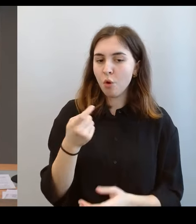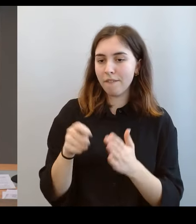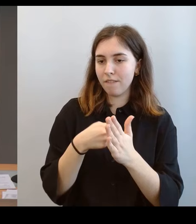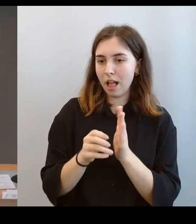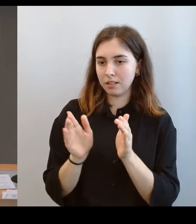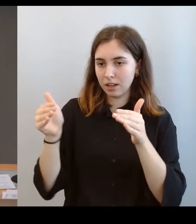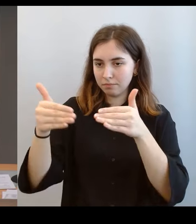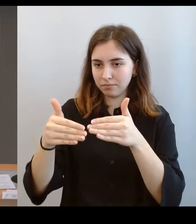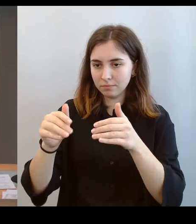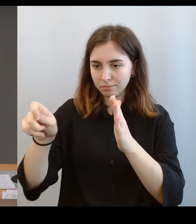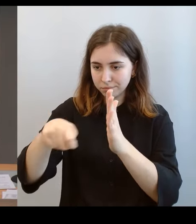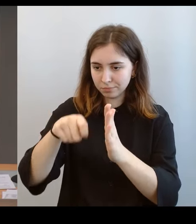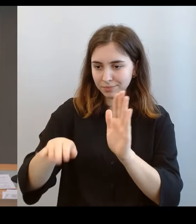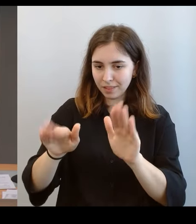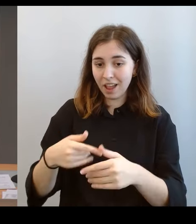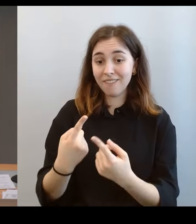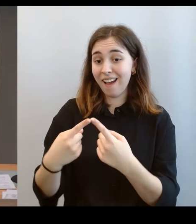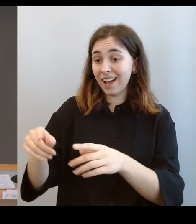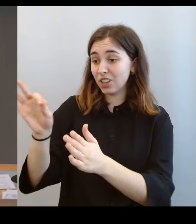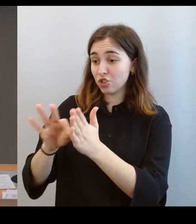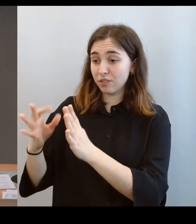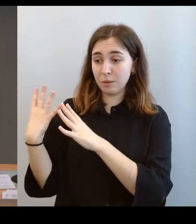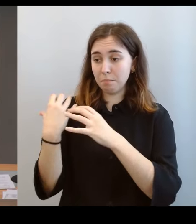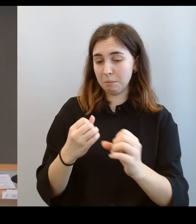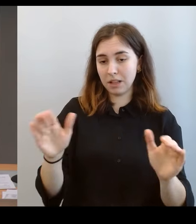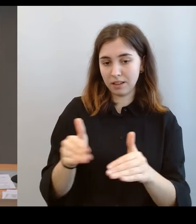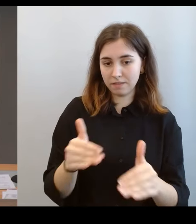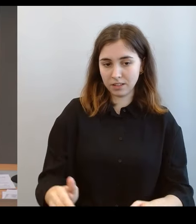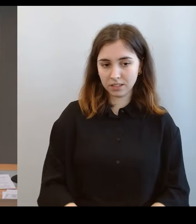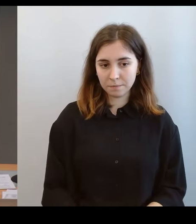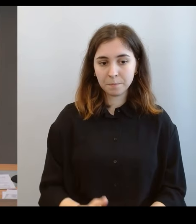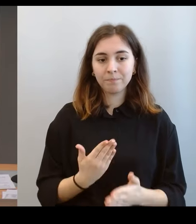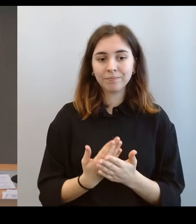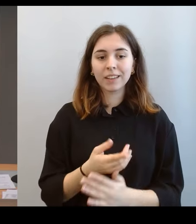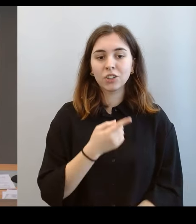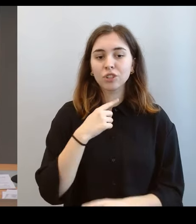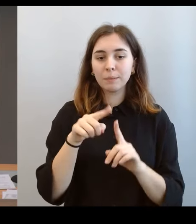Die Stimmzettel sind noch in der Wahlkabine einmal zu falten und in den Umschlag zu legen.